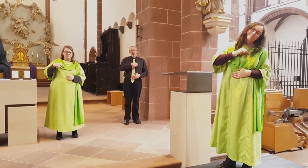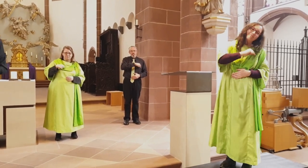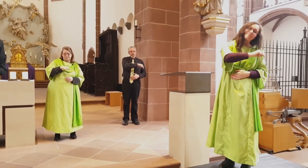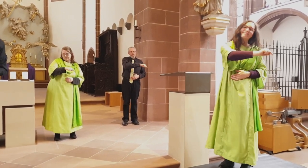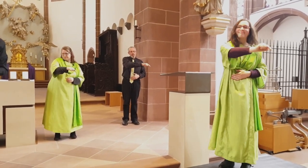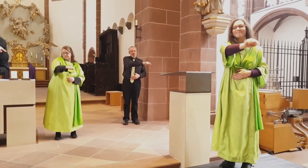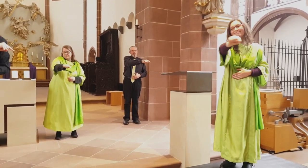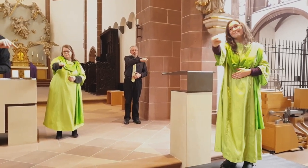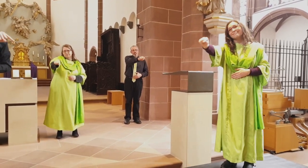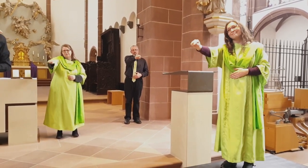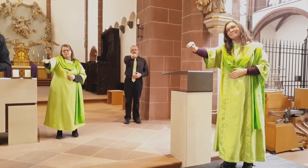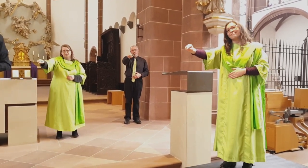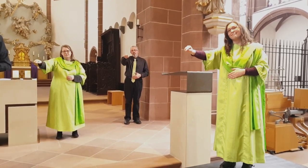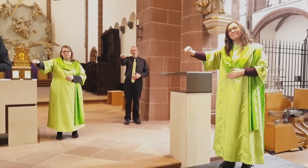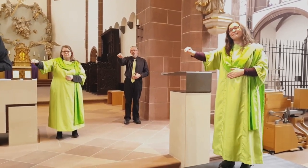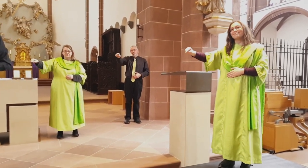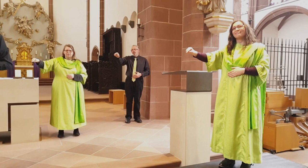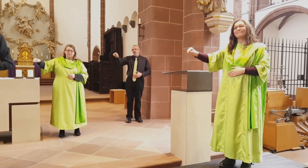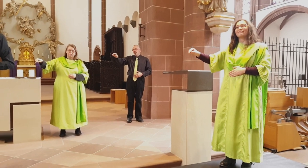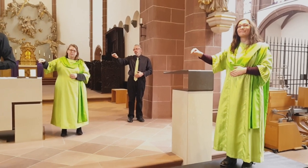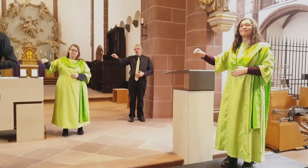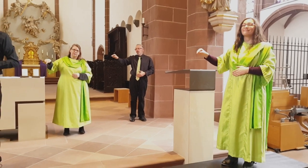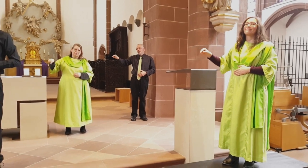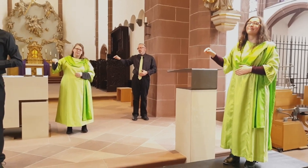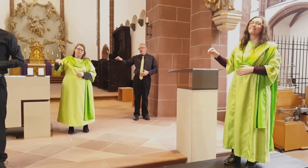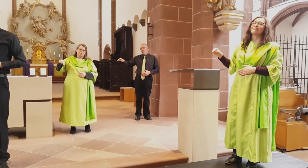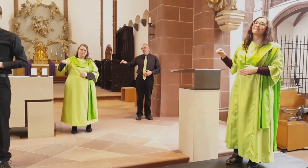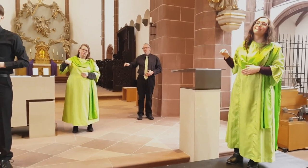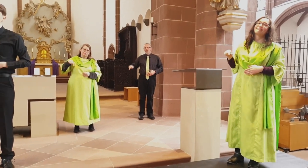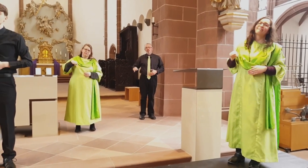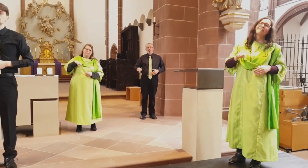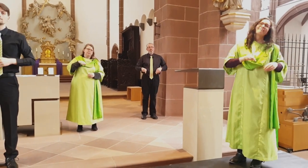und beim Himmel mich bedanken,